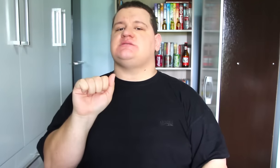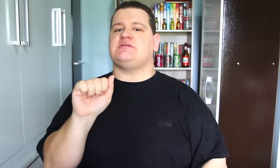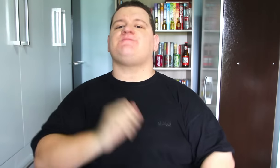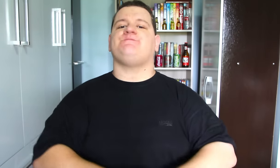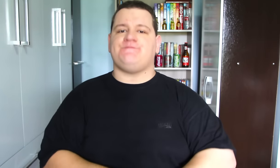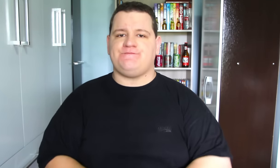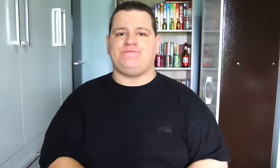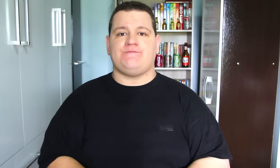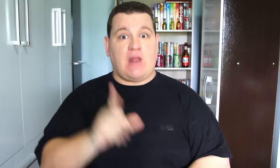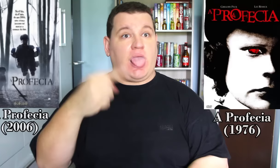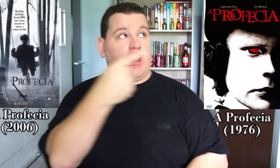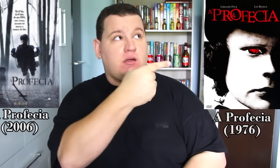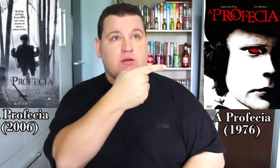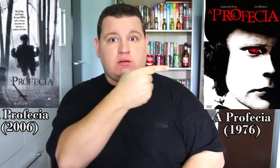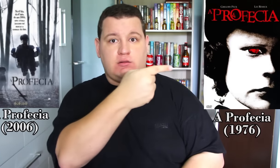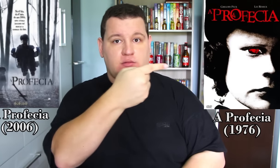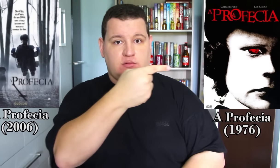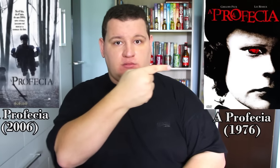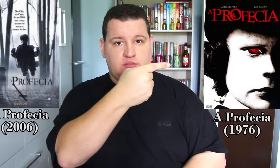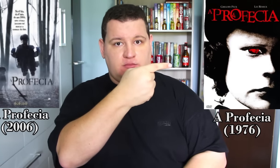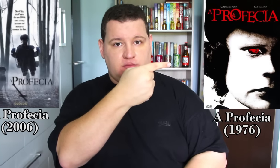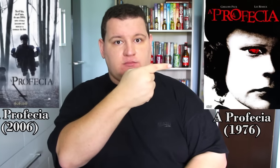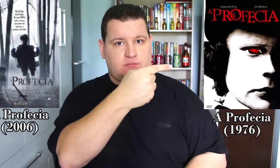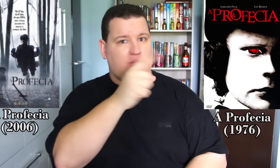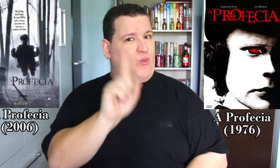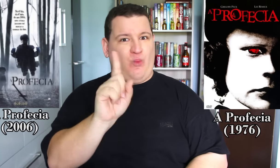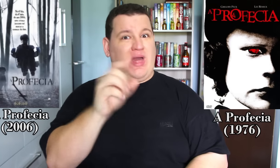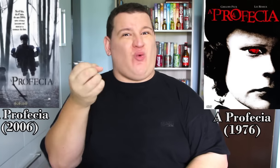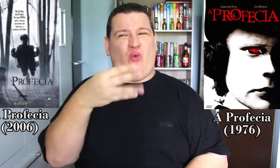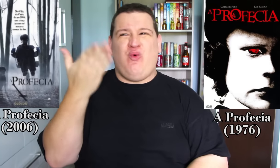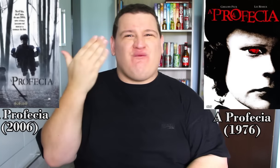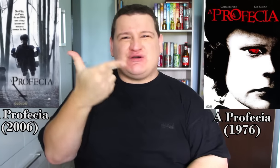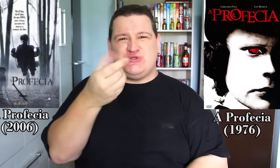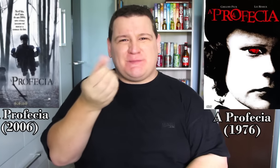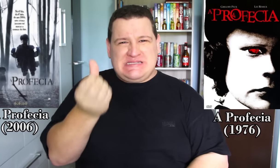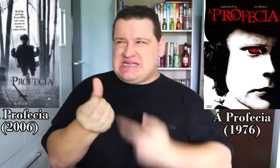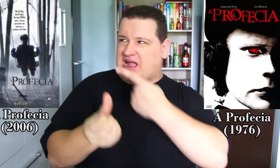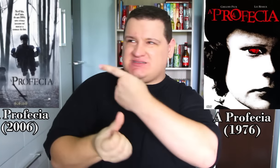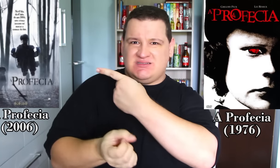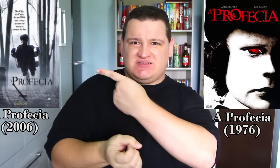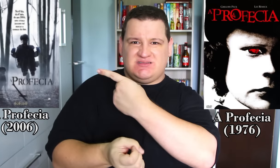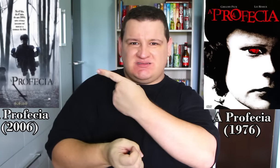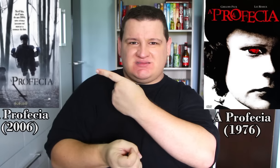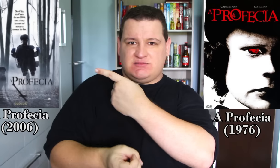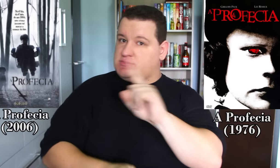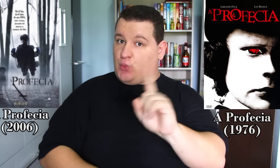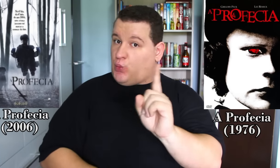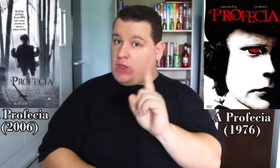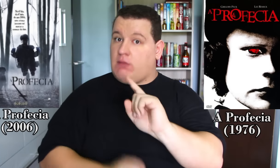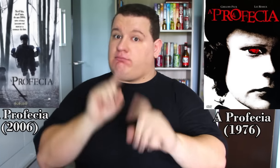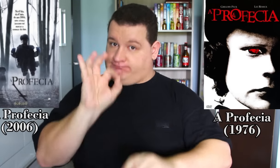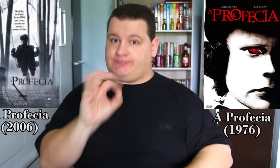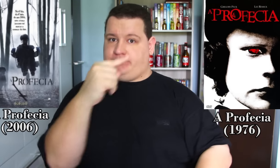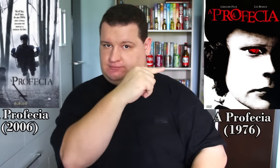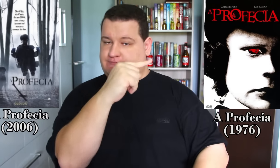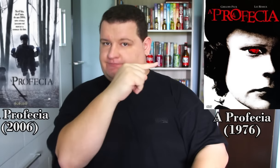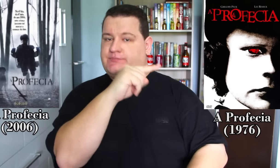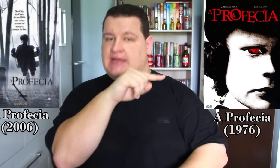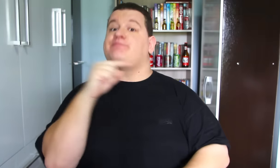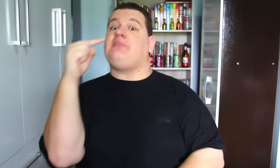É este clássico, não aquele de 2006.